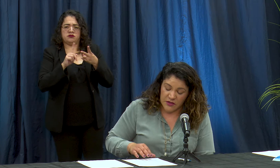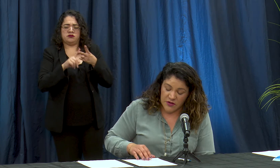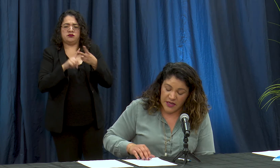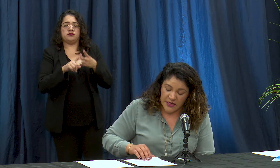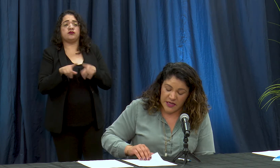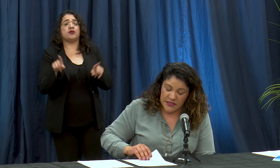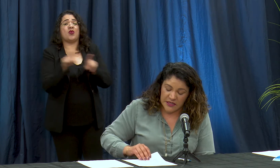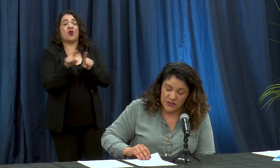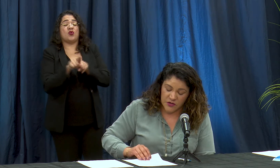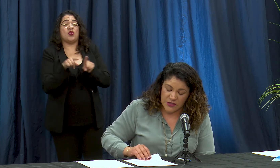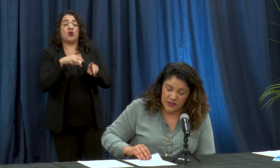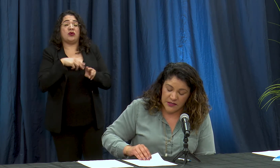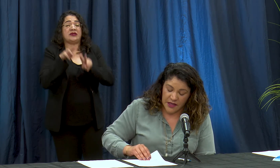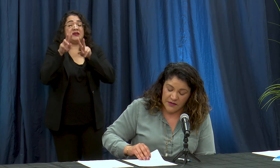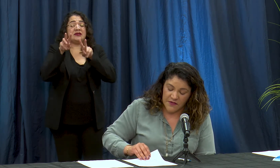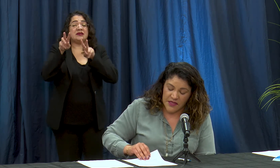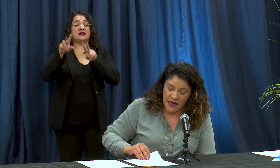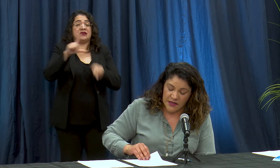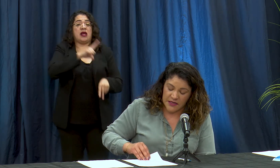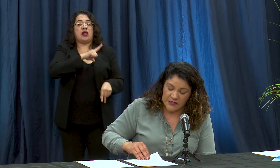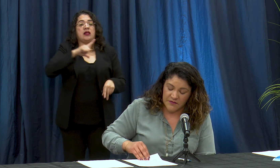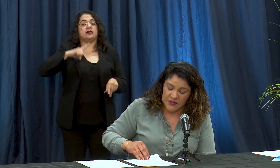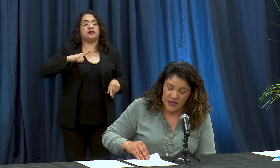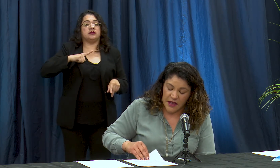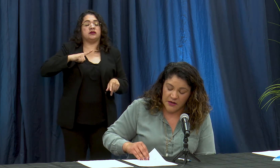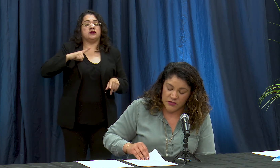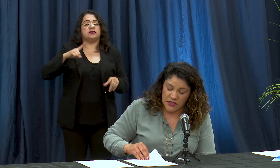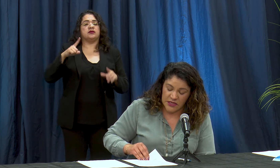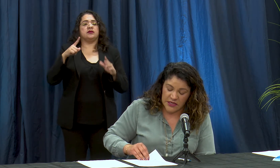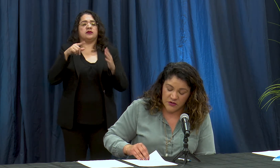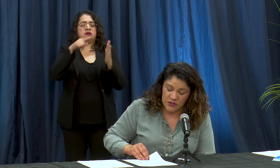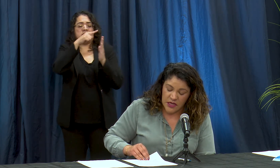Andolan legislation esta tally federal que es affect are a loss in chile nose i